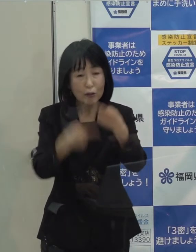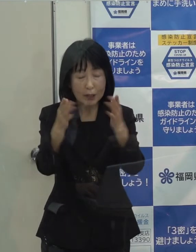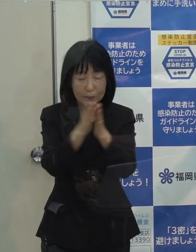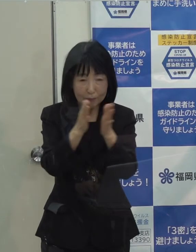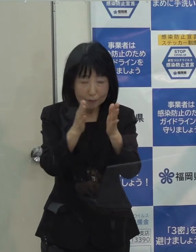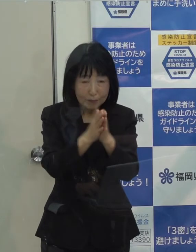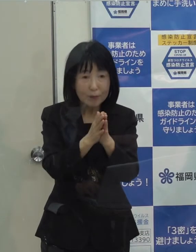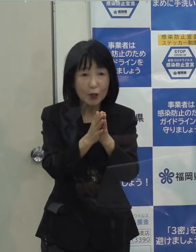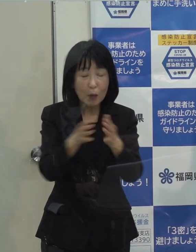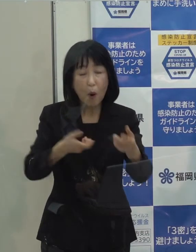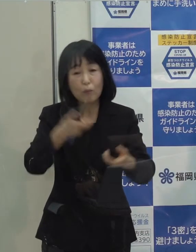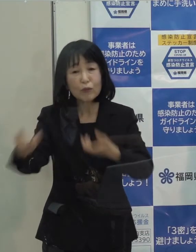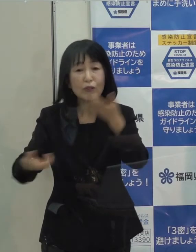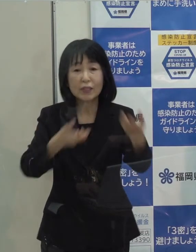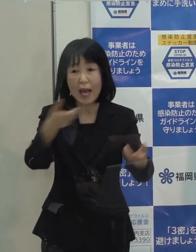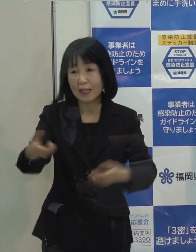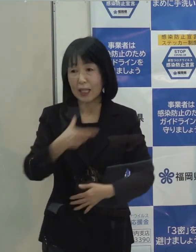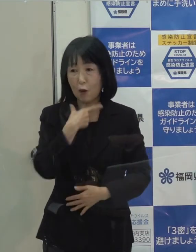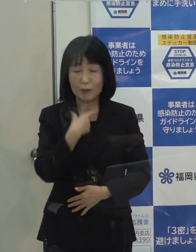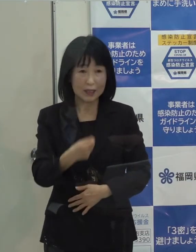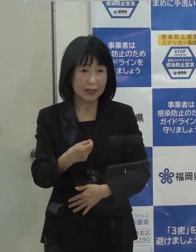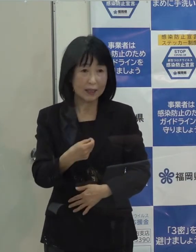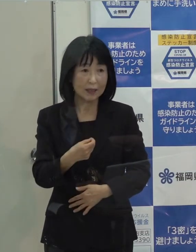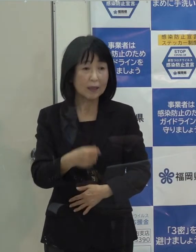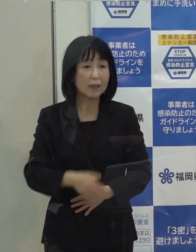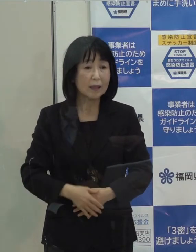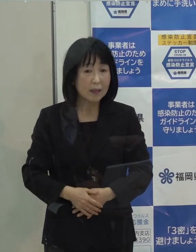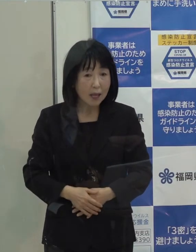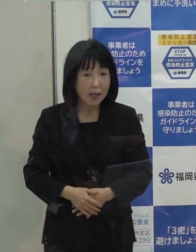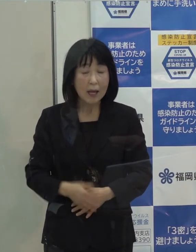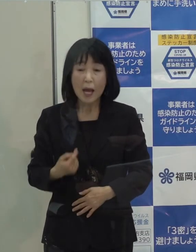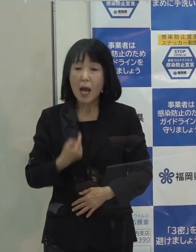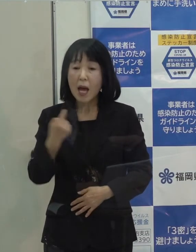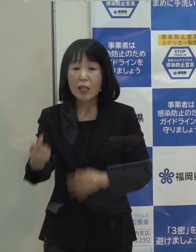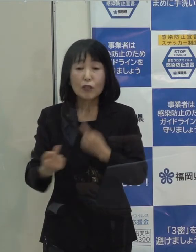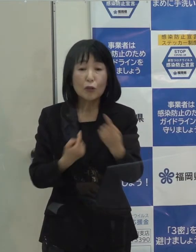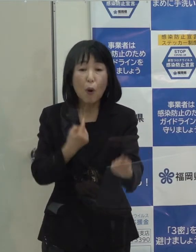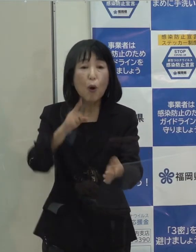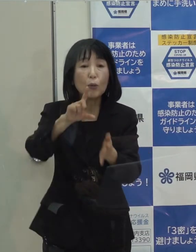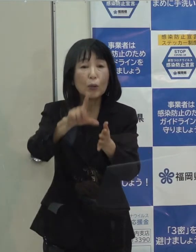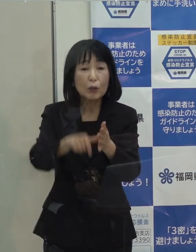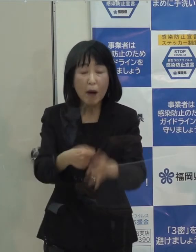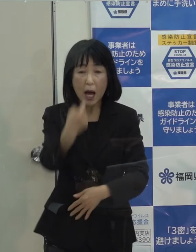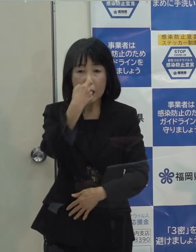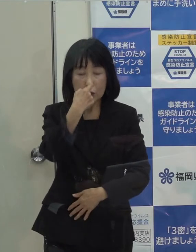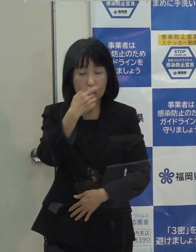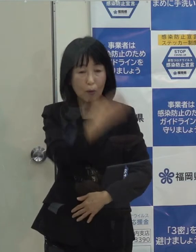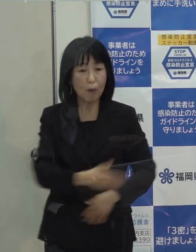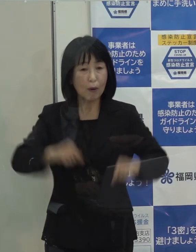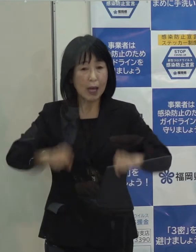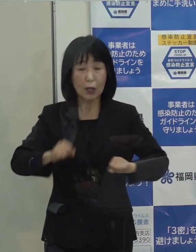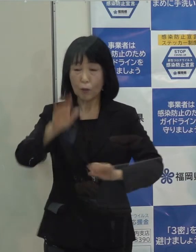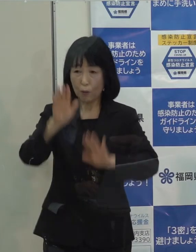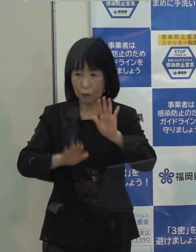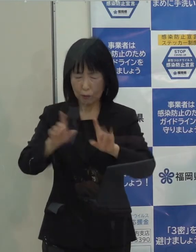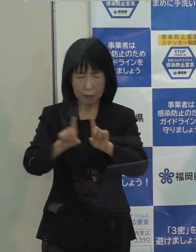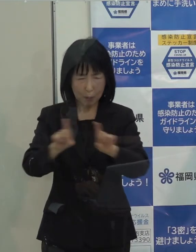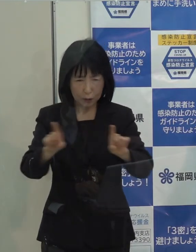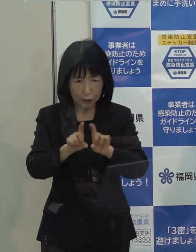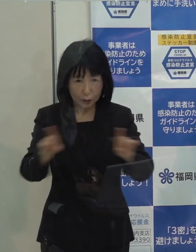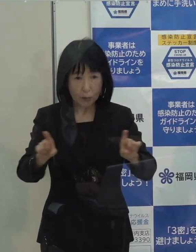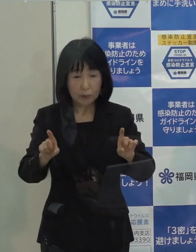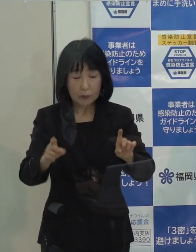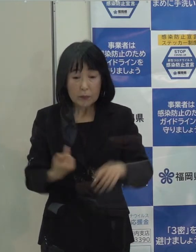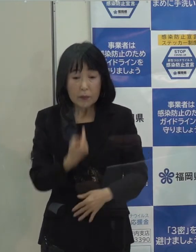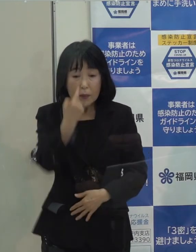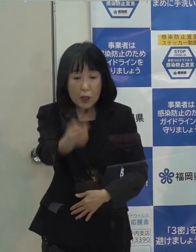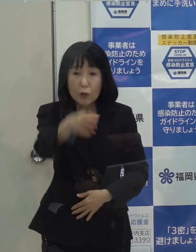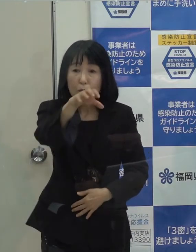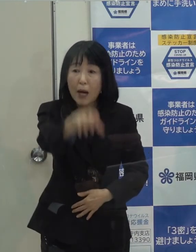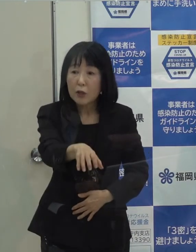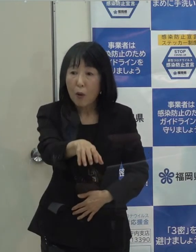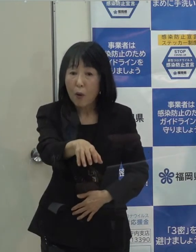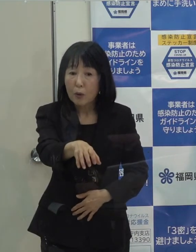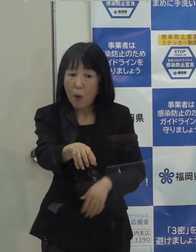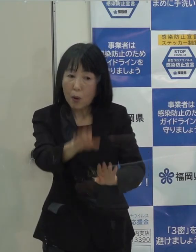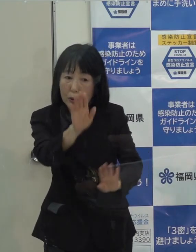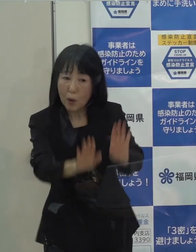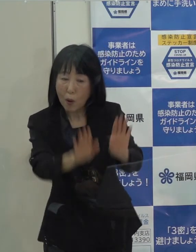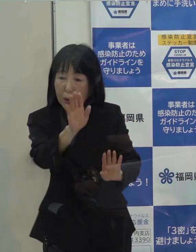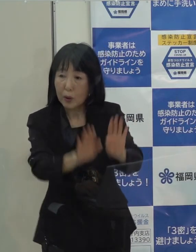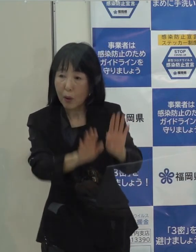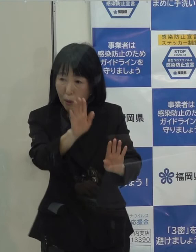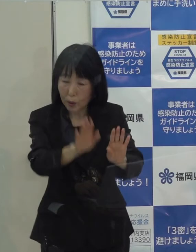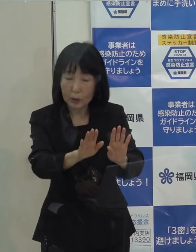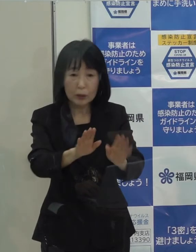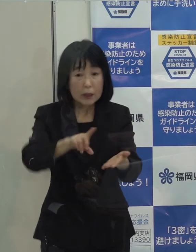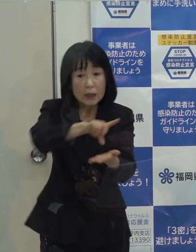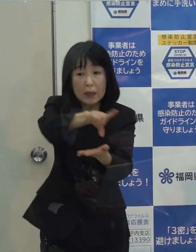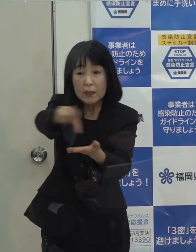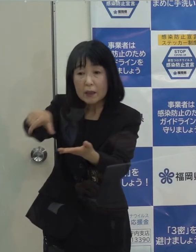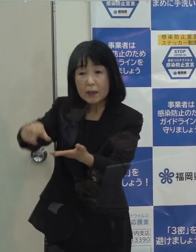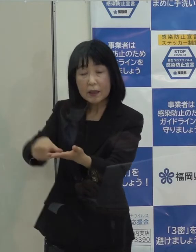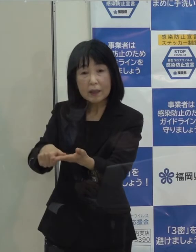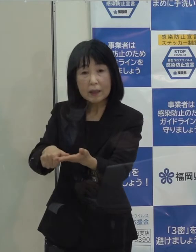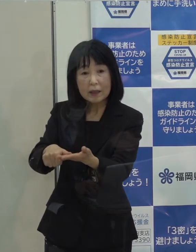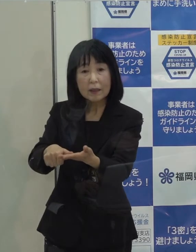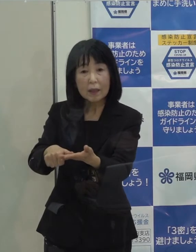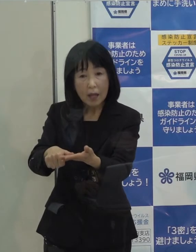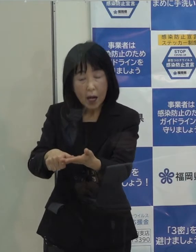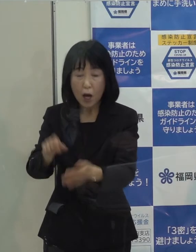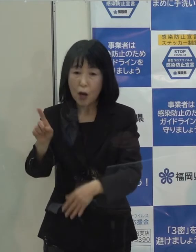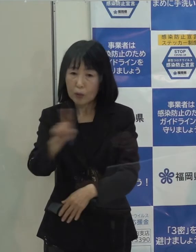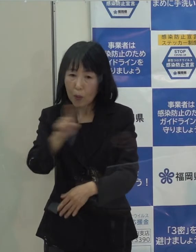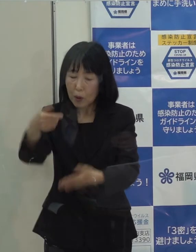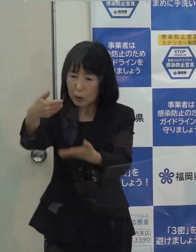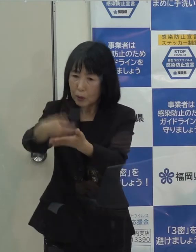そして 個々の移動や外出に当たっては 御自身の健康状態は当然として 行く先の感染状況や行き先の首長がどういう要請をしているか